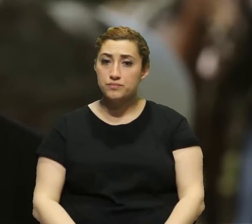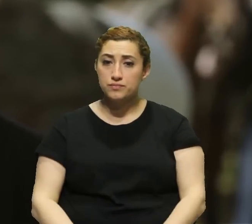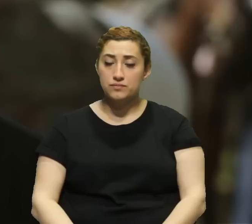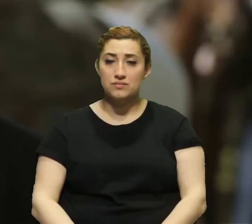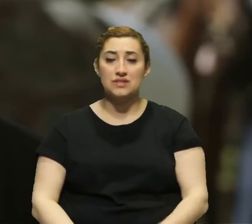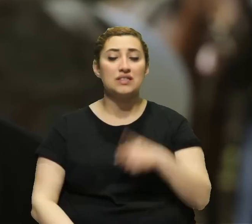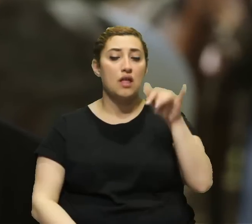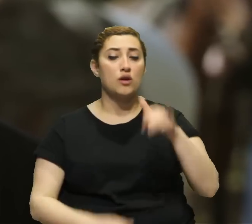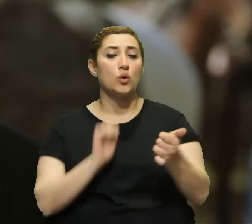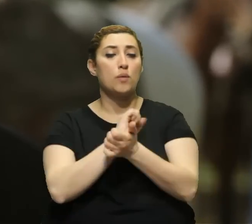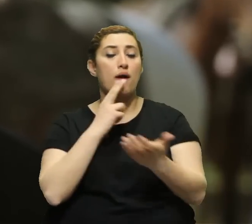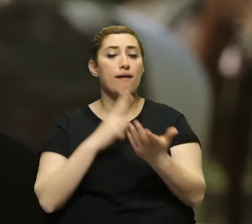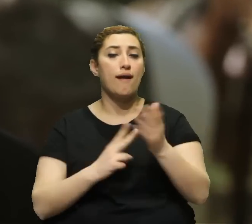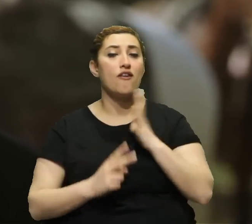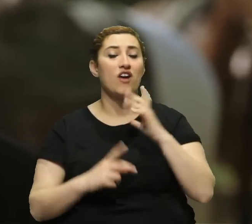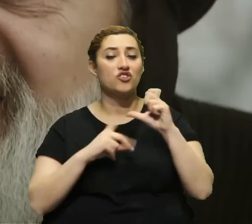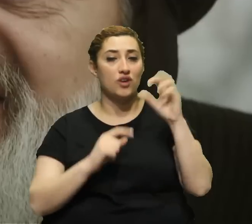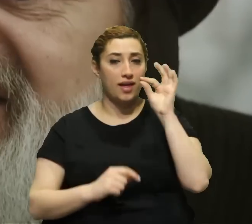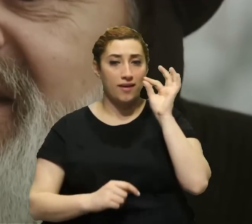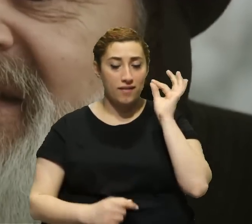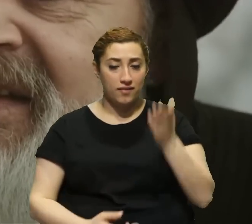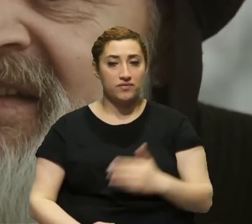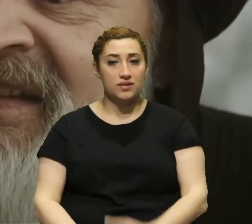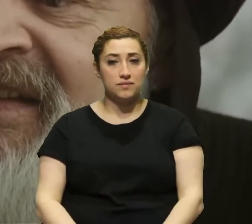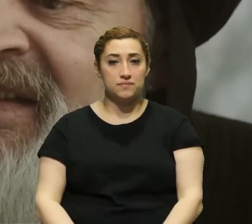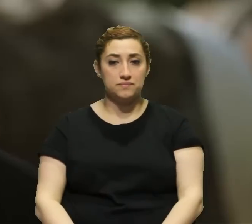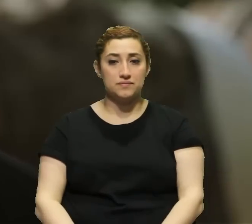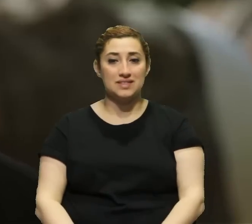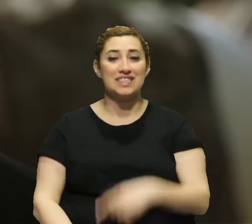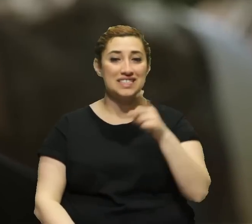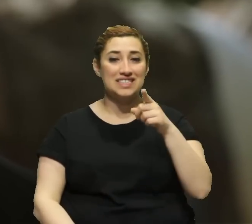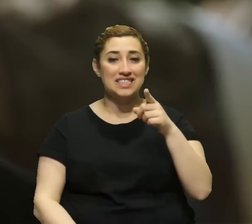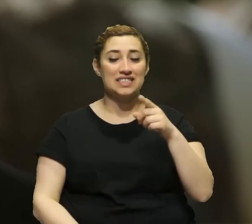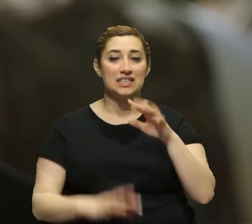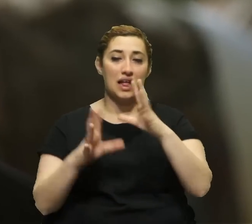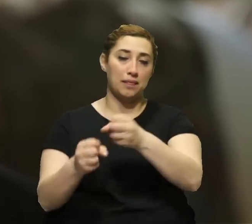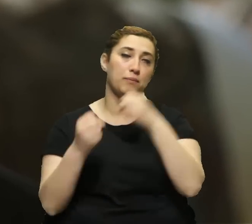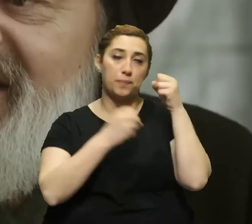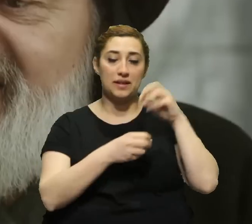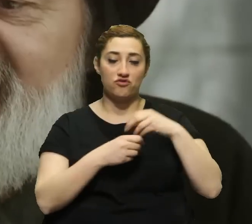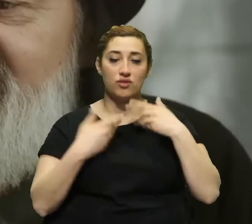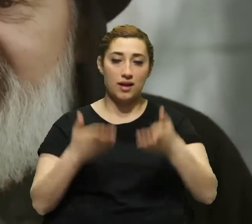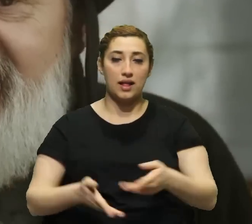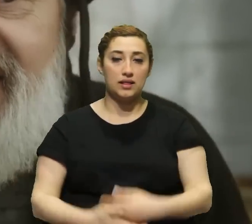Hakkınızda tutuklama kararı vardır Şeyh Efendi. Sizi derdest etmeye gelmişiz.